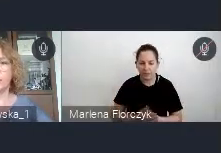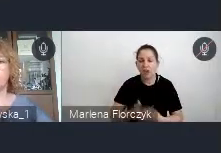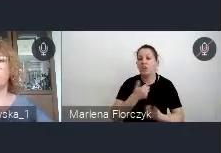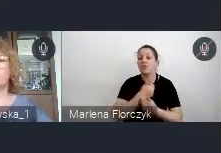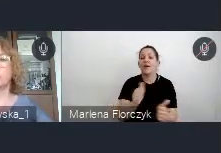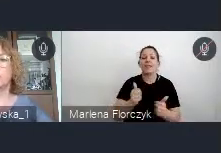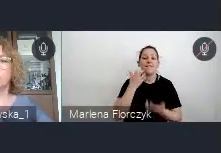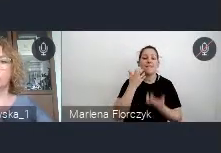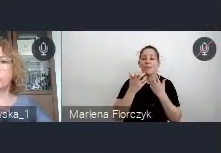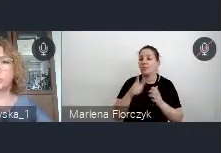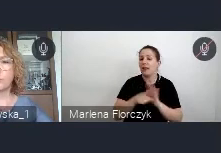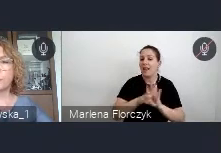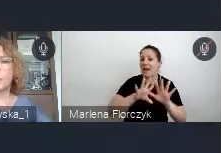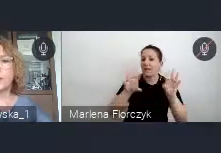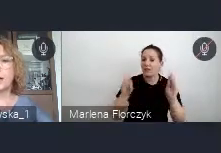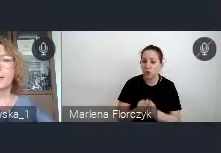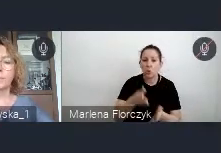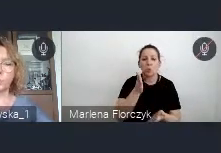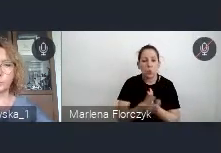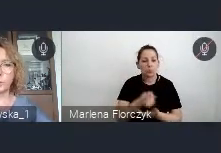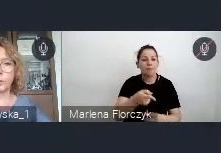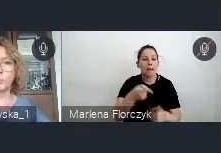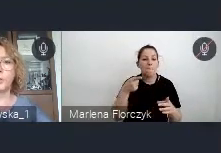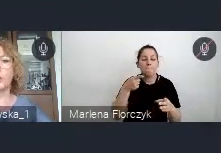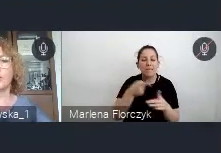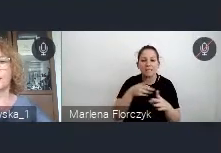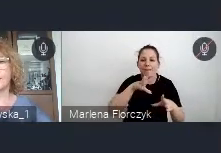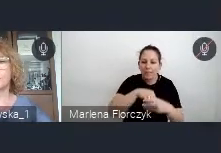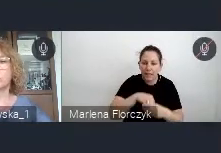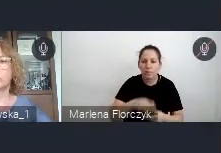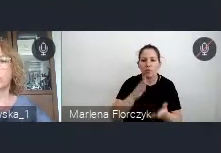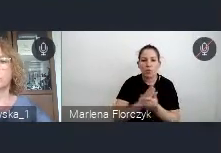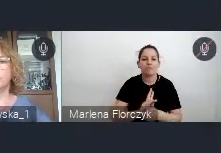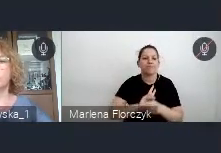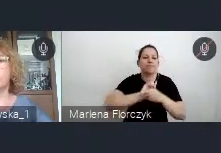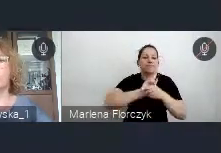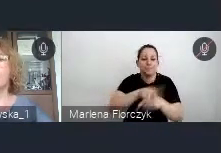Dla tych, którzy już są w misjach, już przystąpili oraz dla tych, którzy o tym myślą,